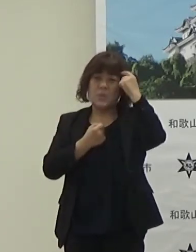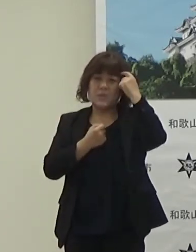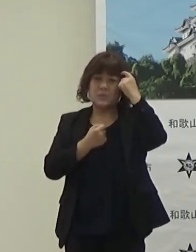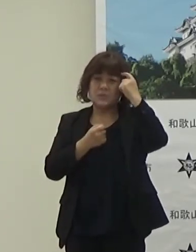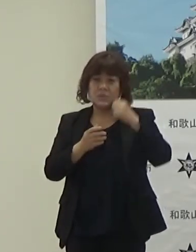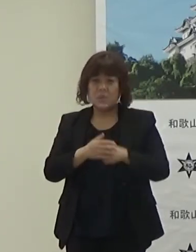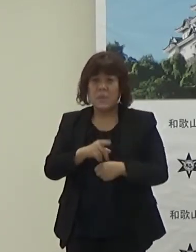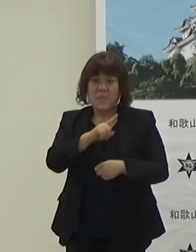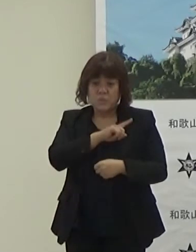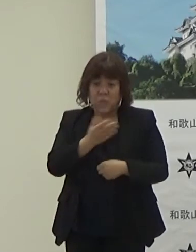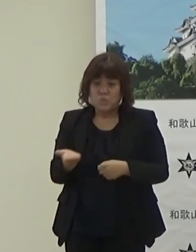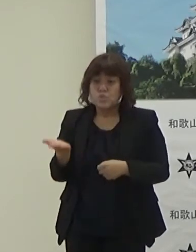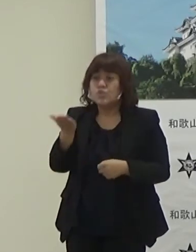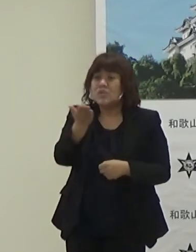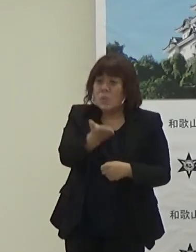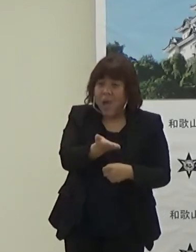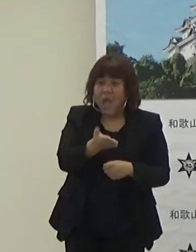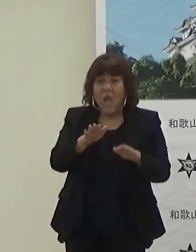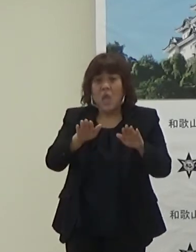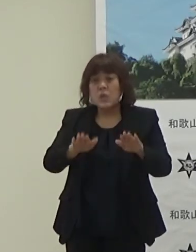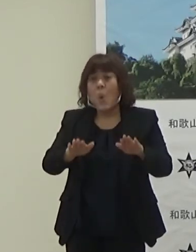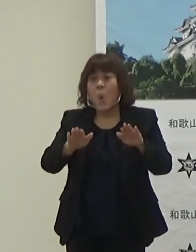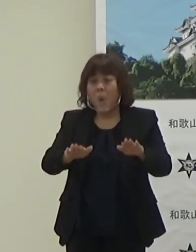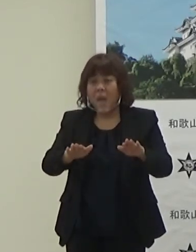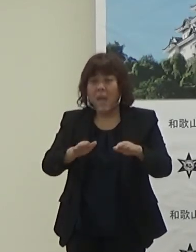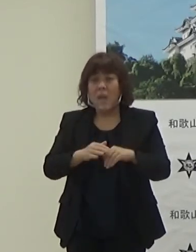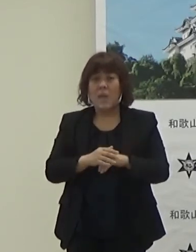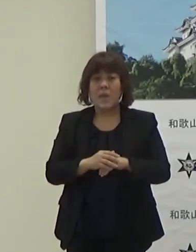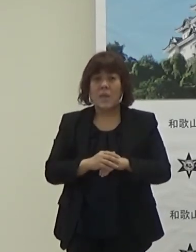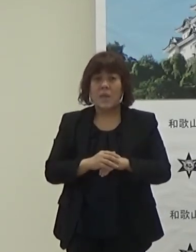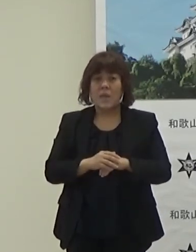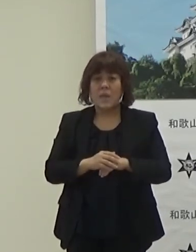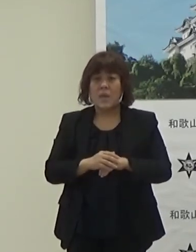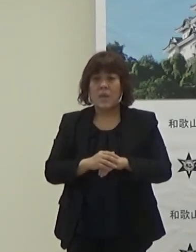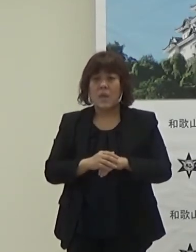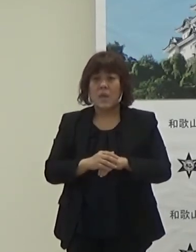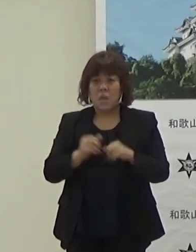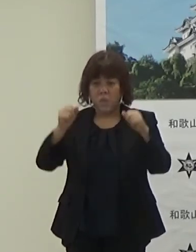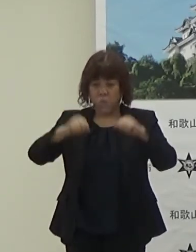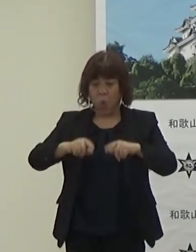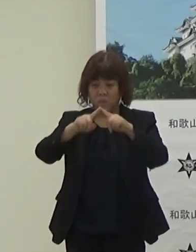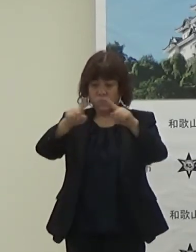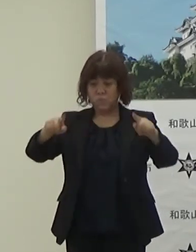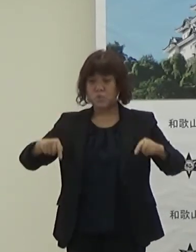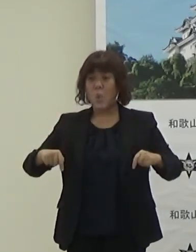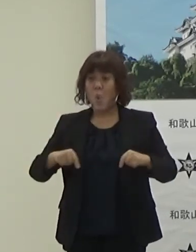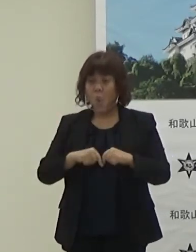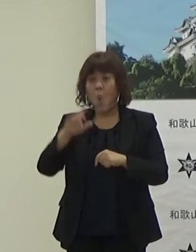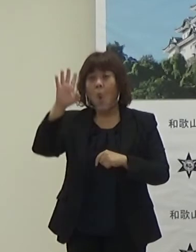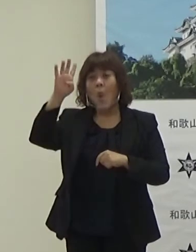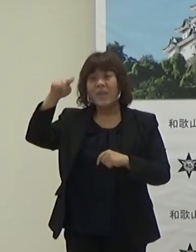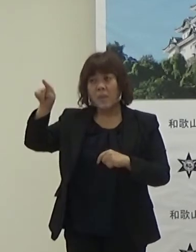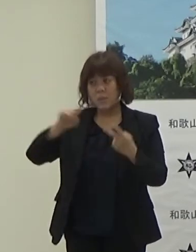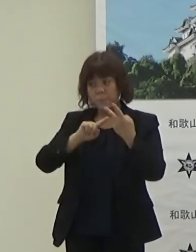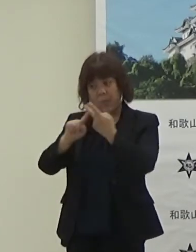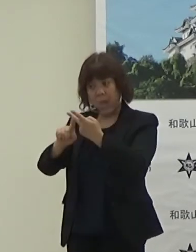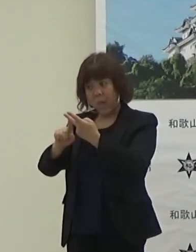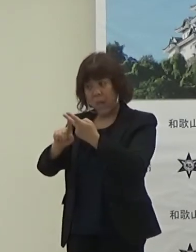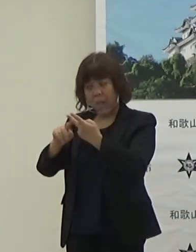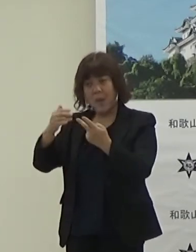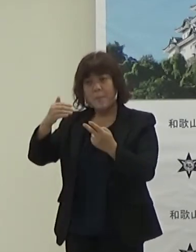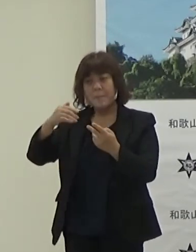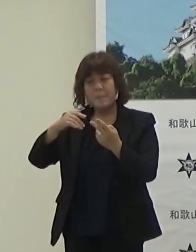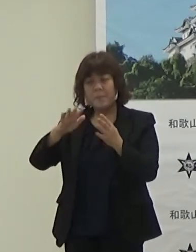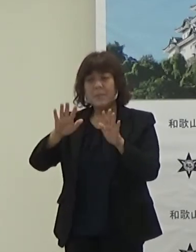まずは次の段階としては今日同意文書を県の方へもう送ったんかな